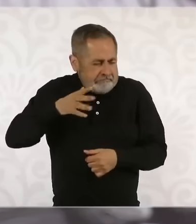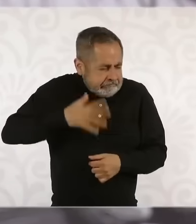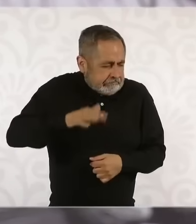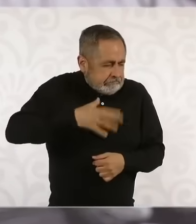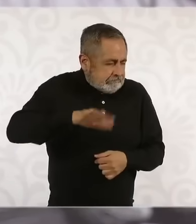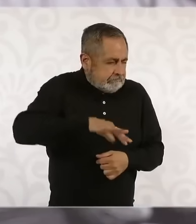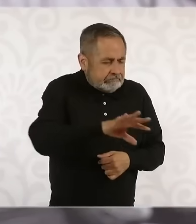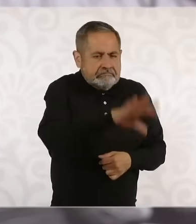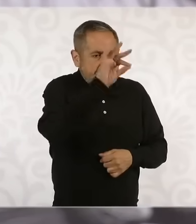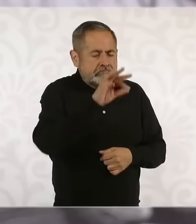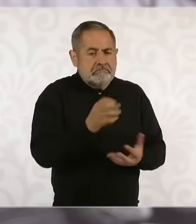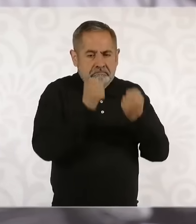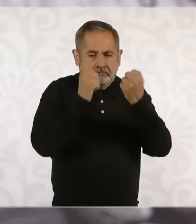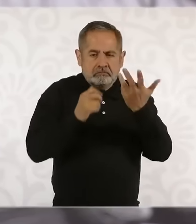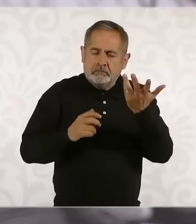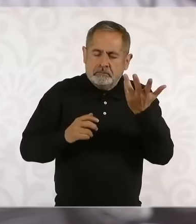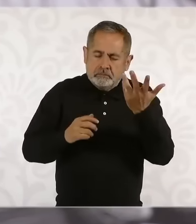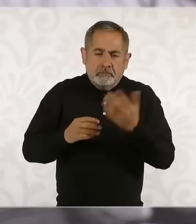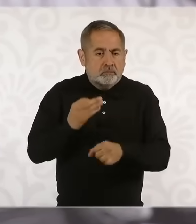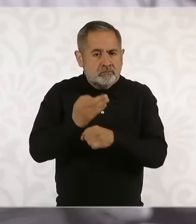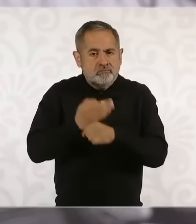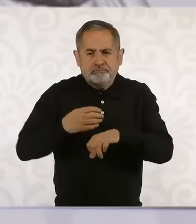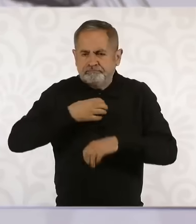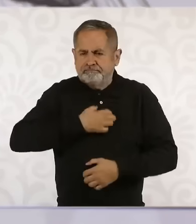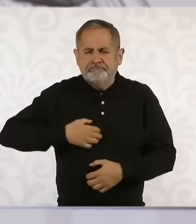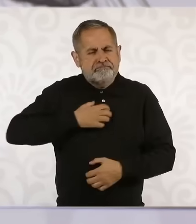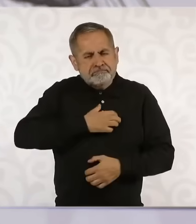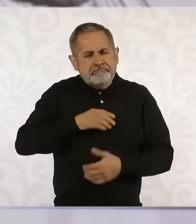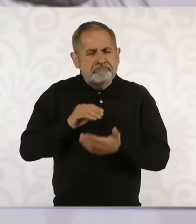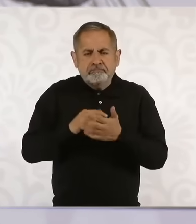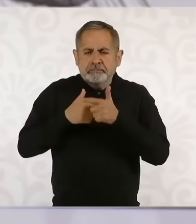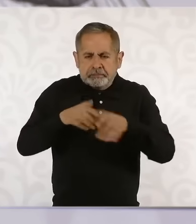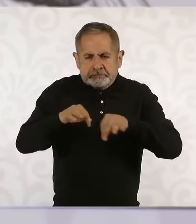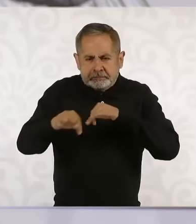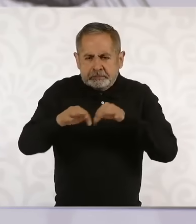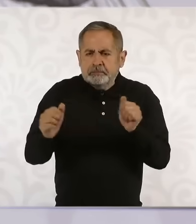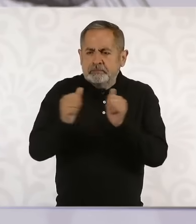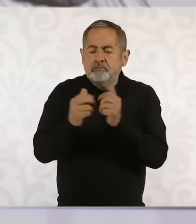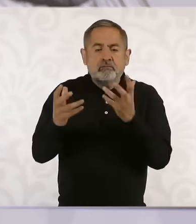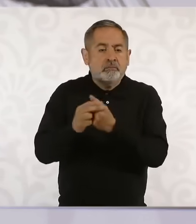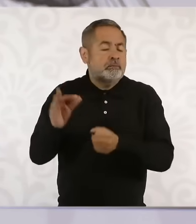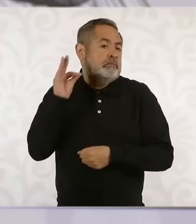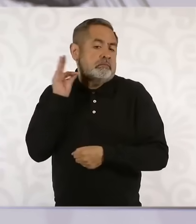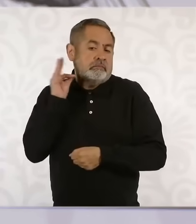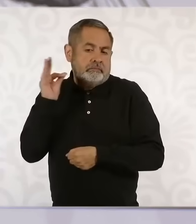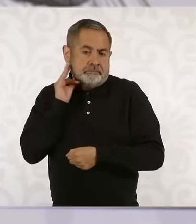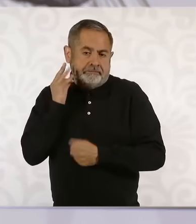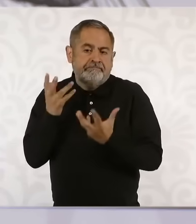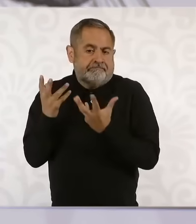muy contentos porque vamos a estar trabajando de la mano con la Fiscalía General de la República en